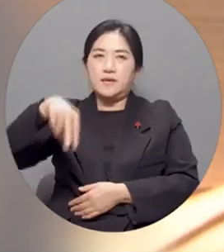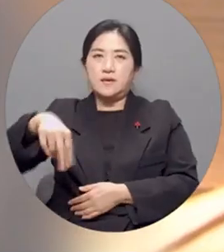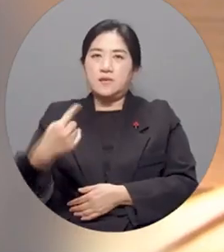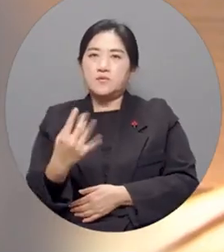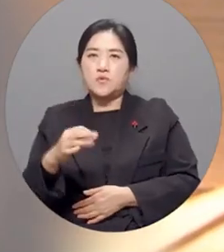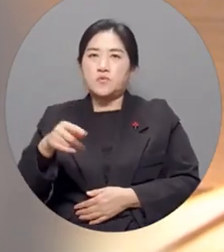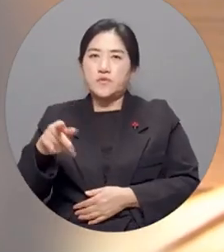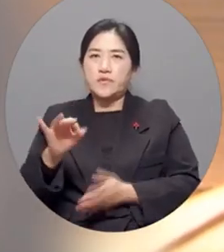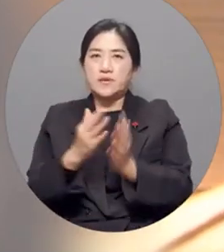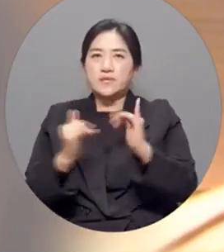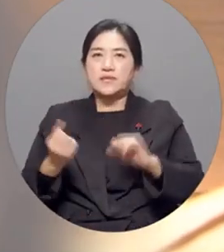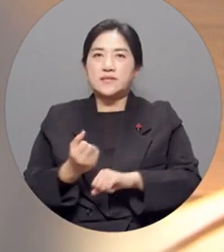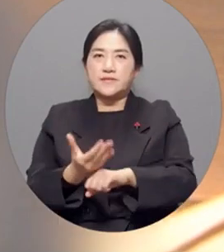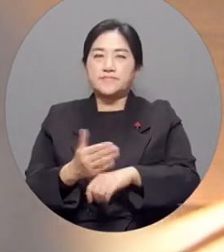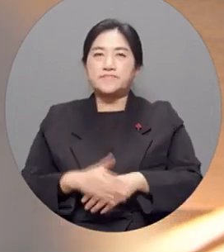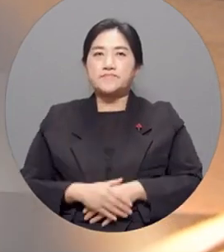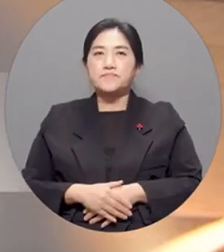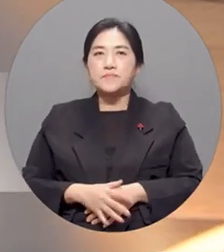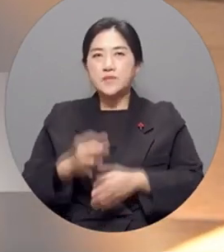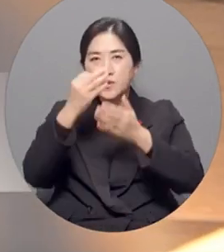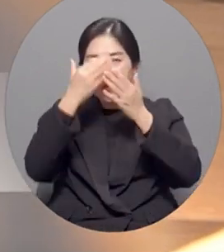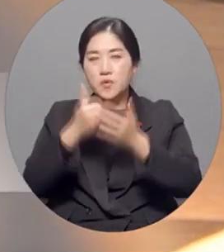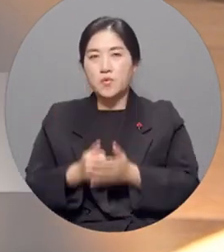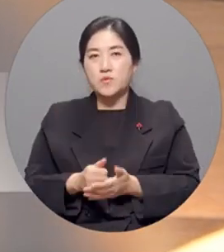송서영 기자입니다.